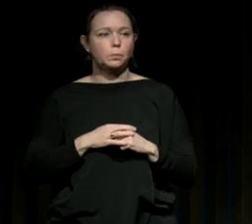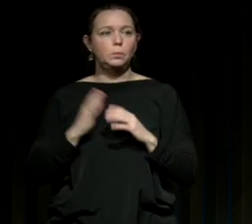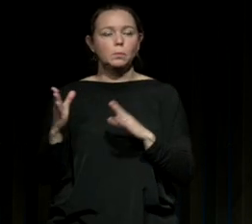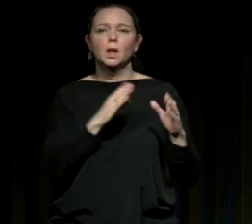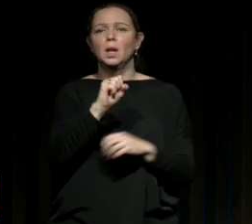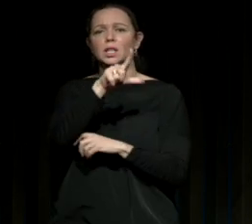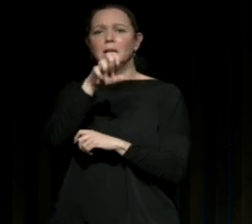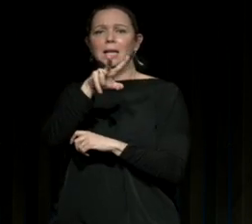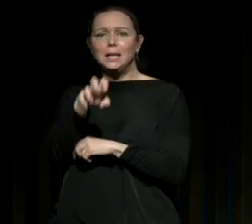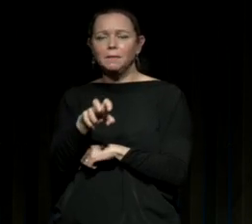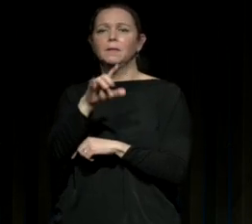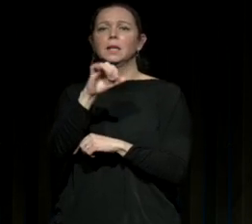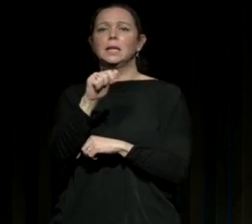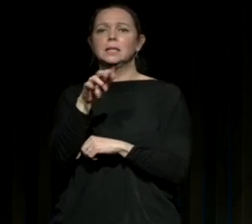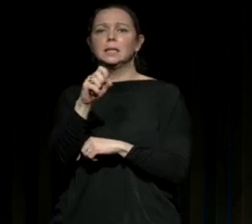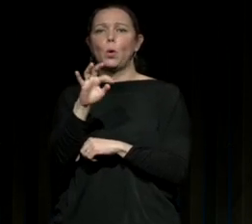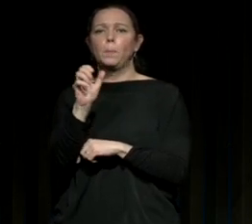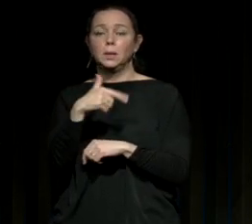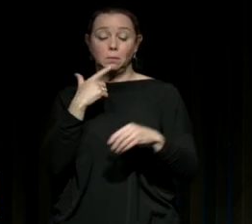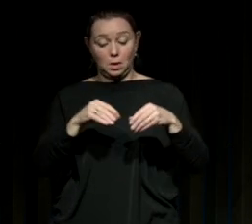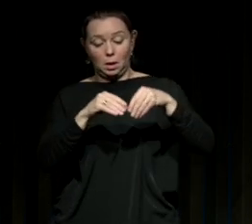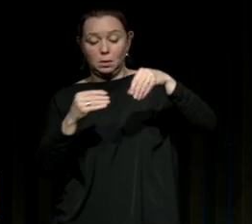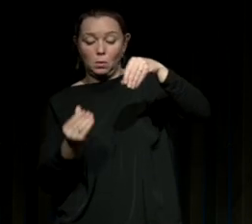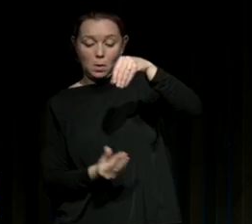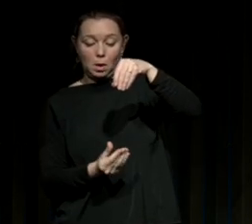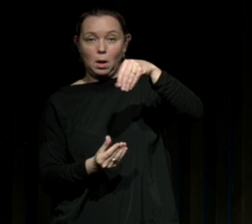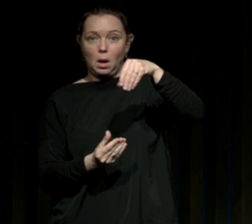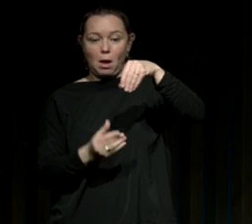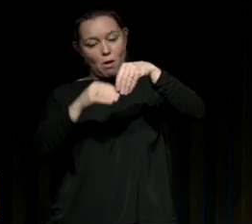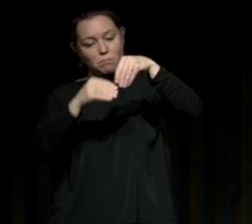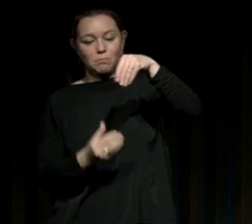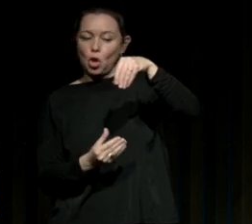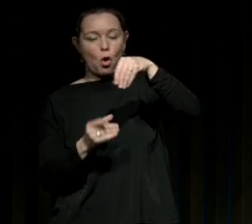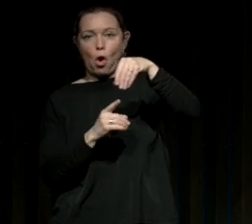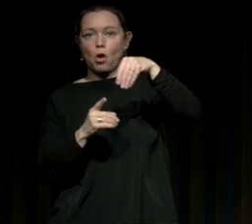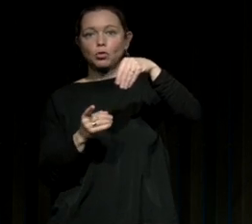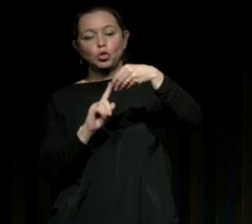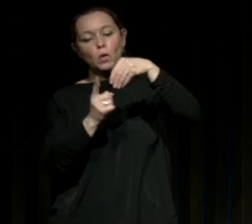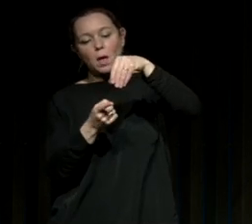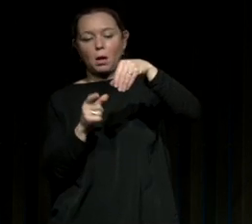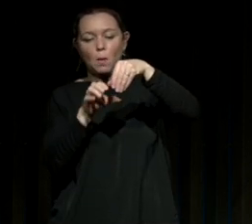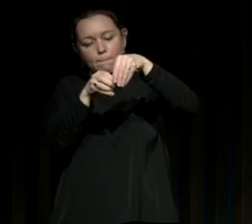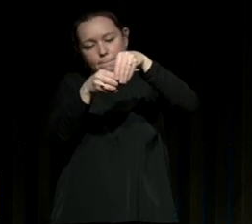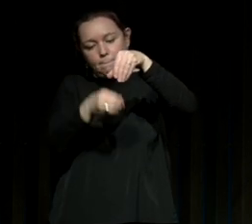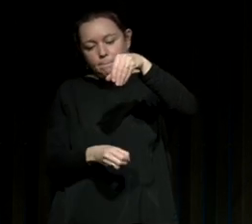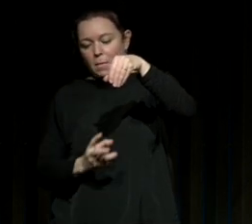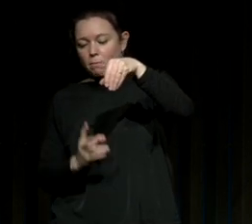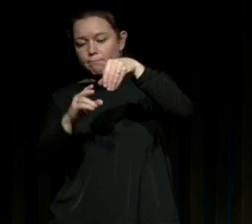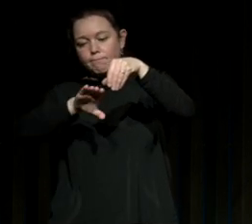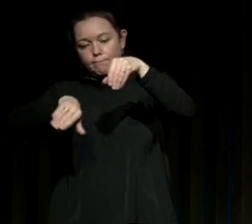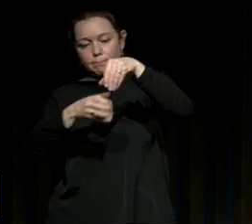gastrectomie on va faire un estomac longitudinale en manche ou un estomac tune elysées c'est une